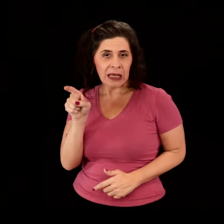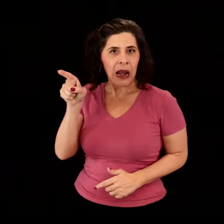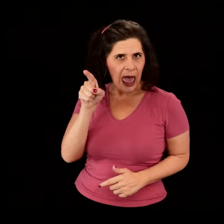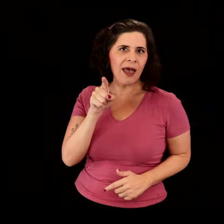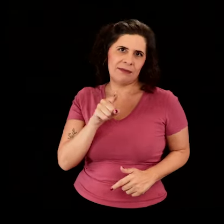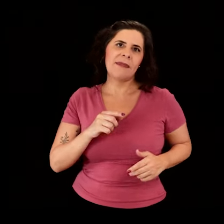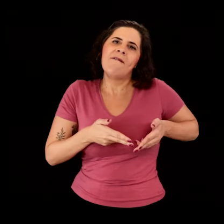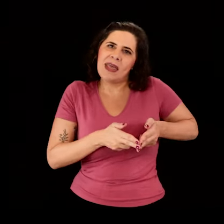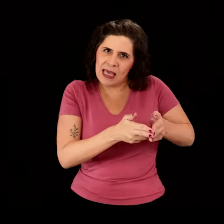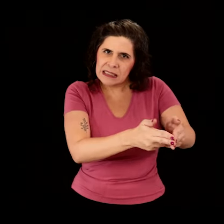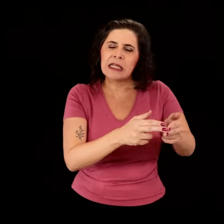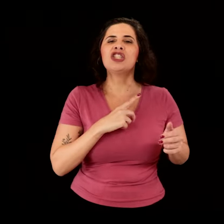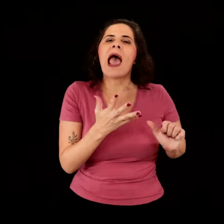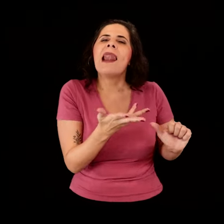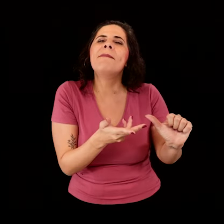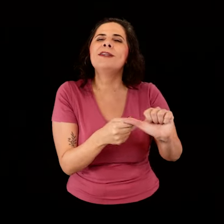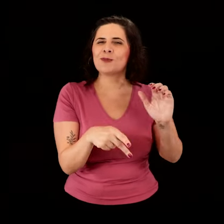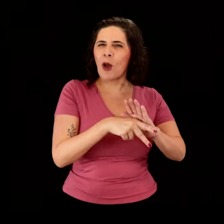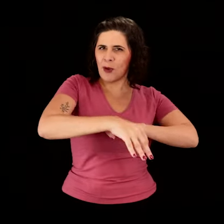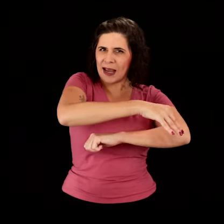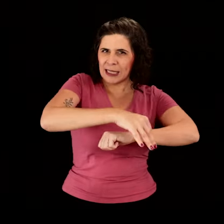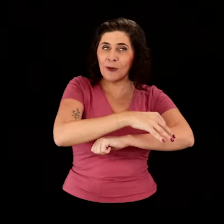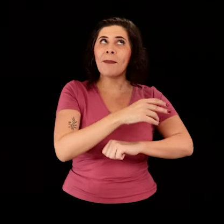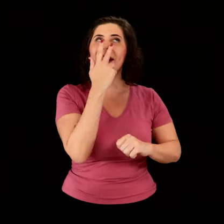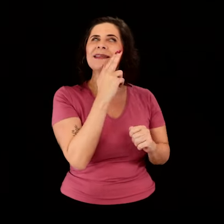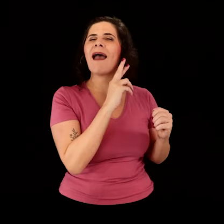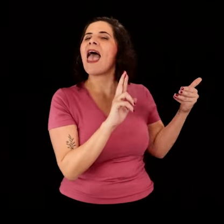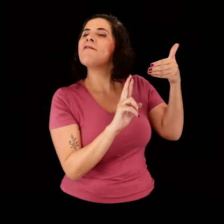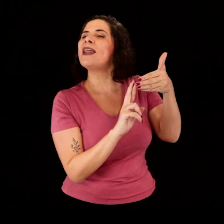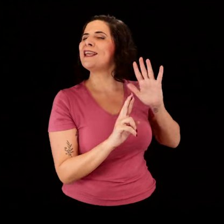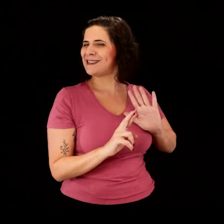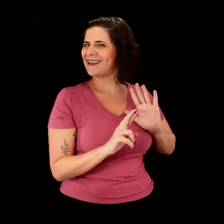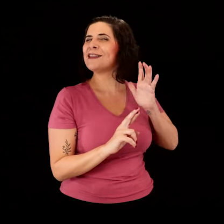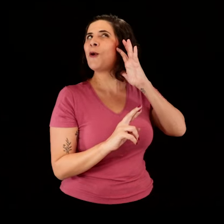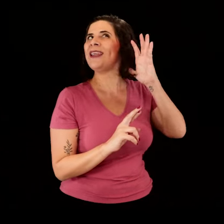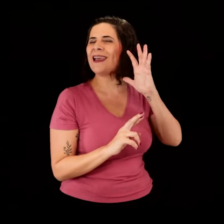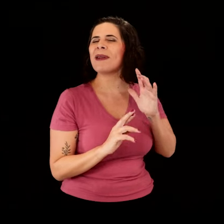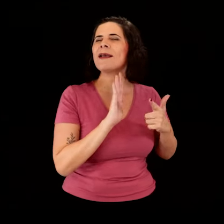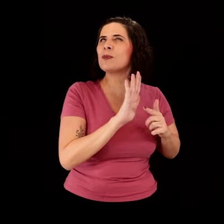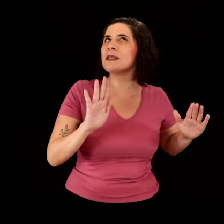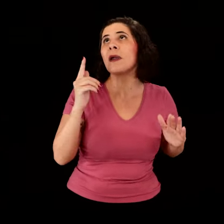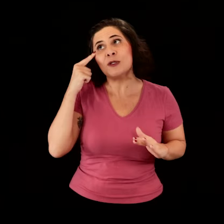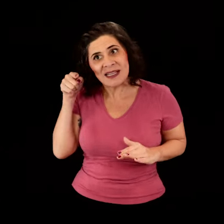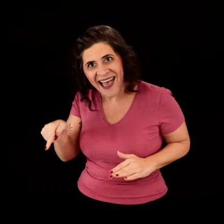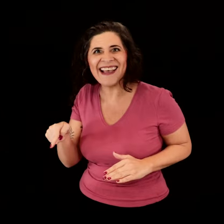uma coisa que nos inspirou enquanto inspiração teórica de outras exposições que vimos para pensar esta.